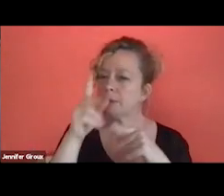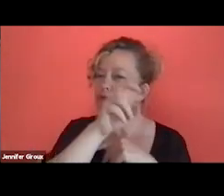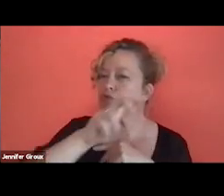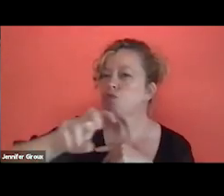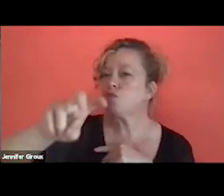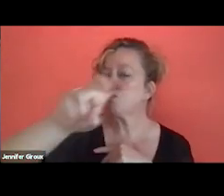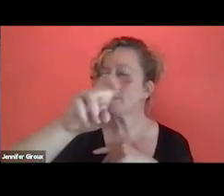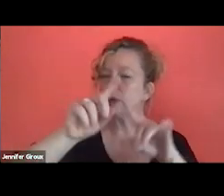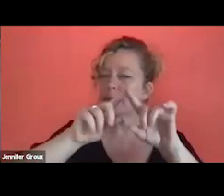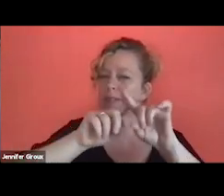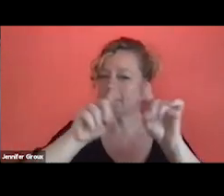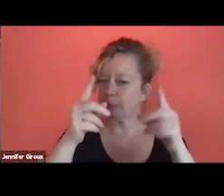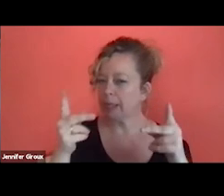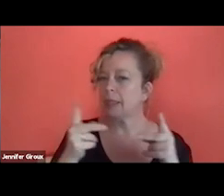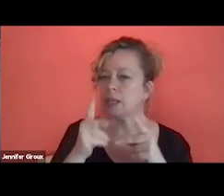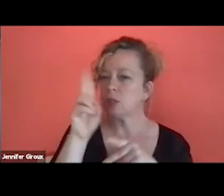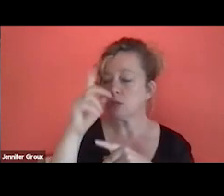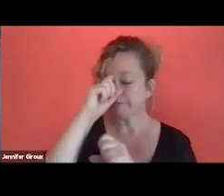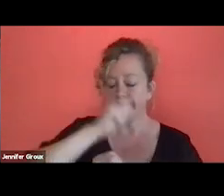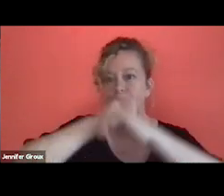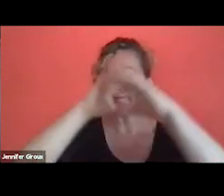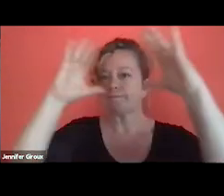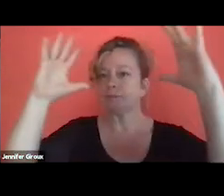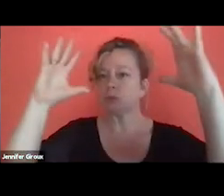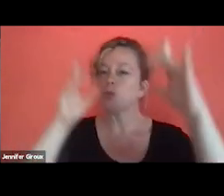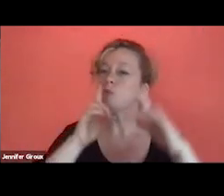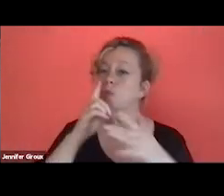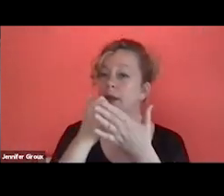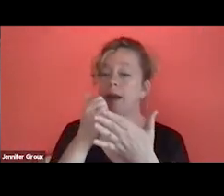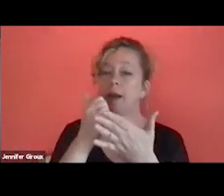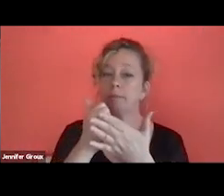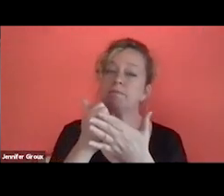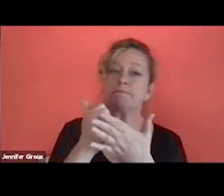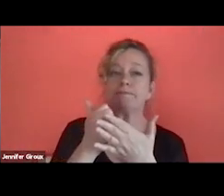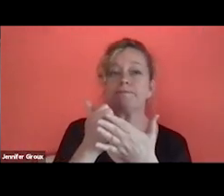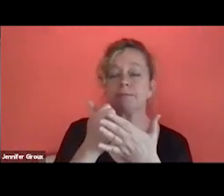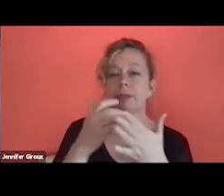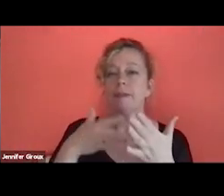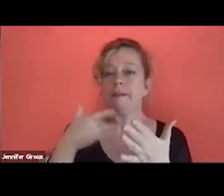pensando realmente en usar su imaginación para ayudarles realmente a sentir y relajarse.